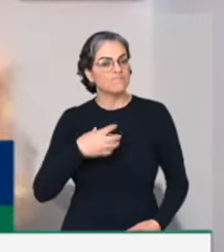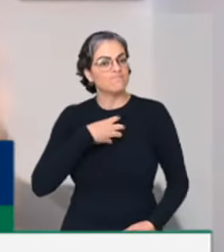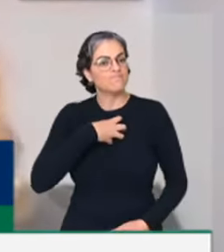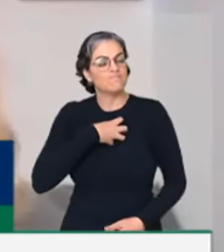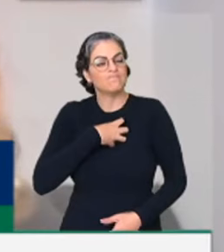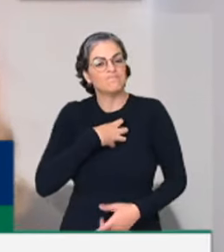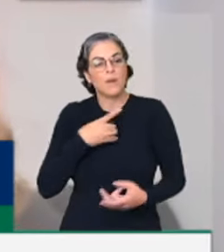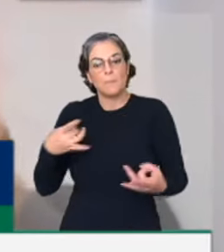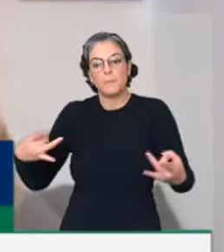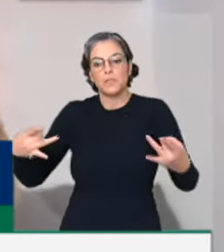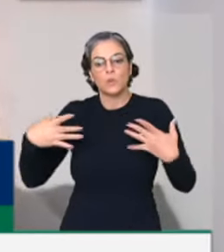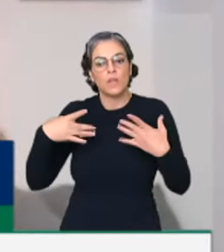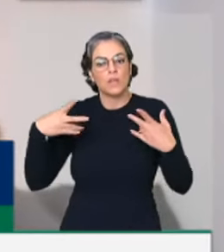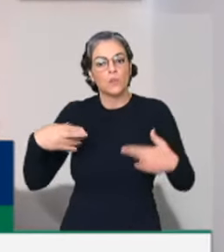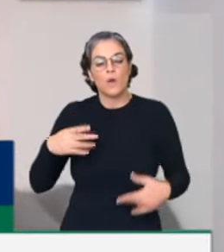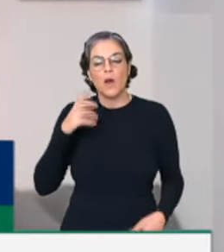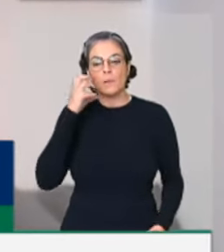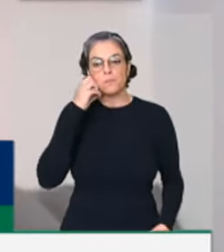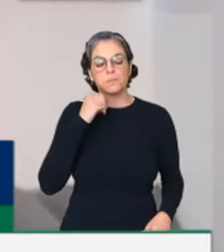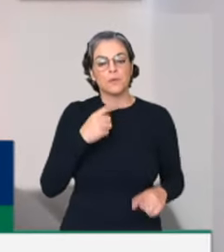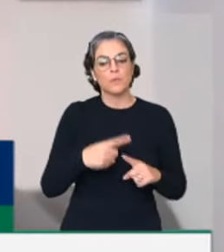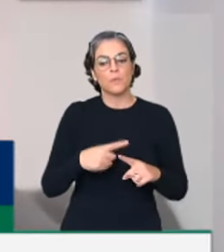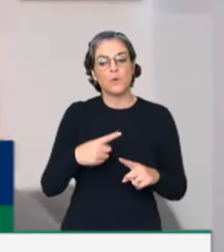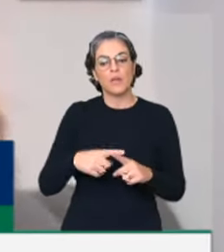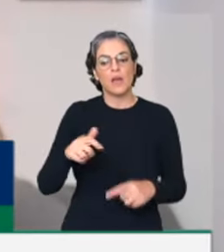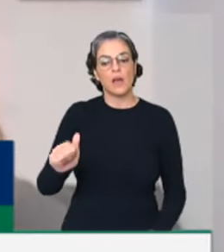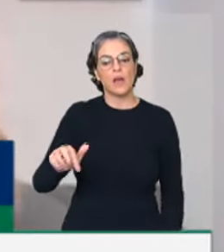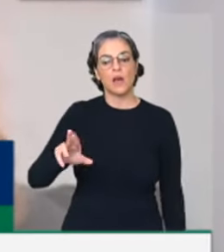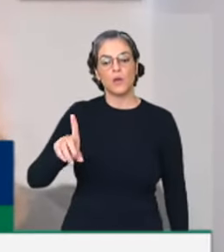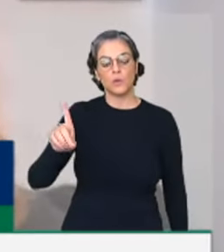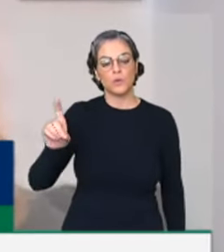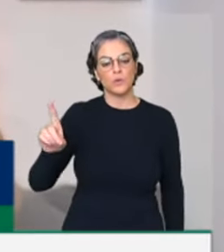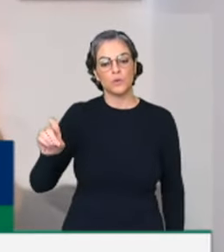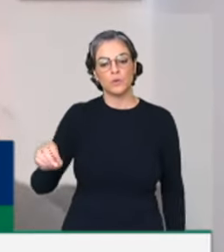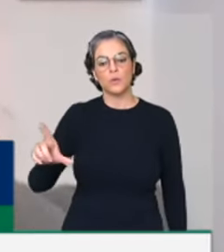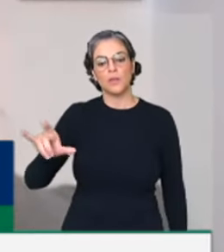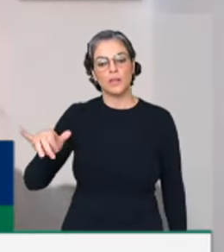DIRIA... É... INIMAGINÁVEL ENTRARMOS NESTE PLENÁRIO HOJE SEM FALAR DE AROLDO BORGES DE LIMA. QUERO AGRADECER AO